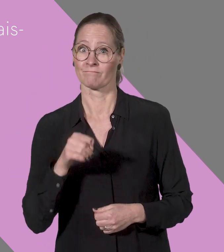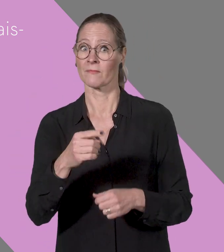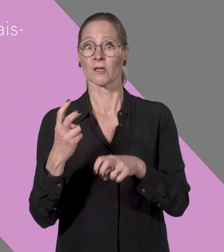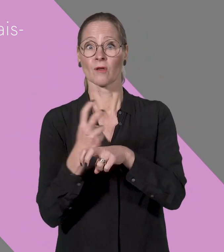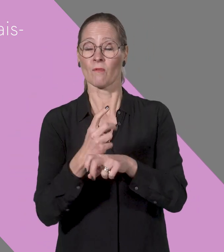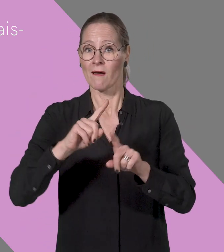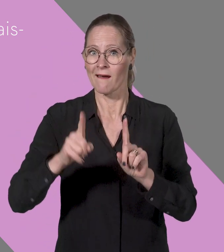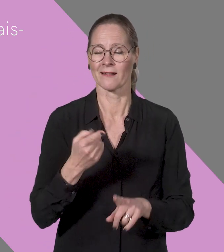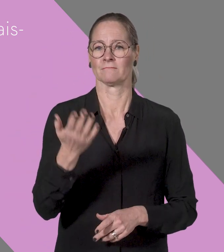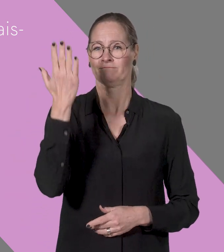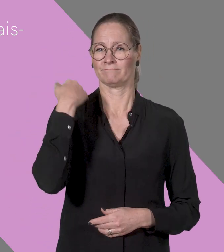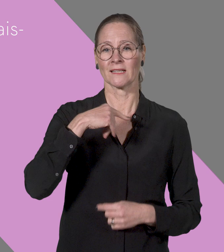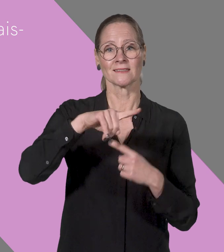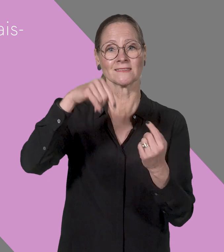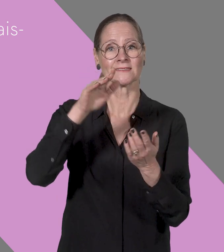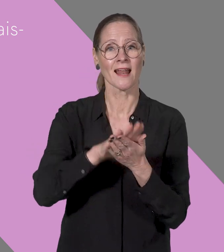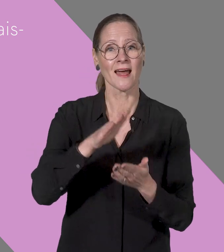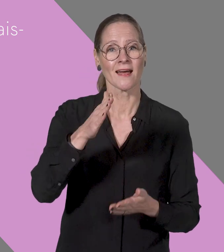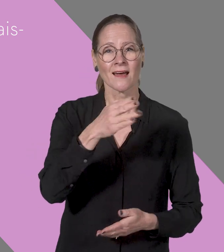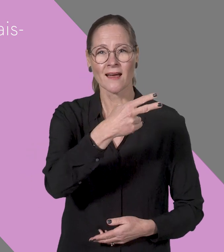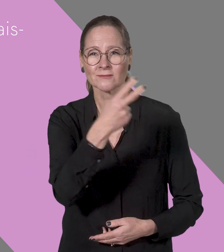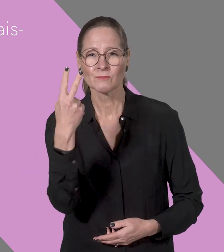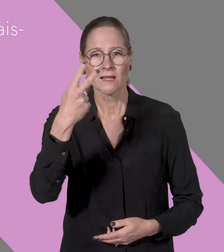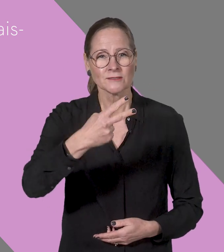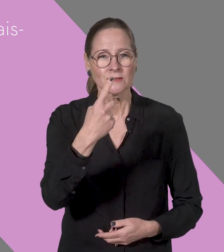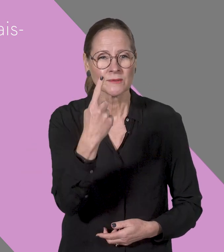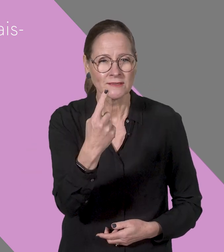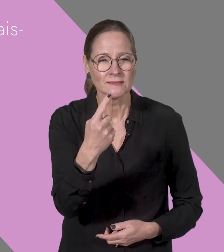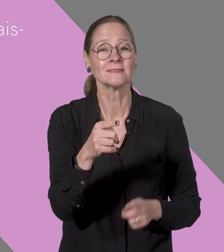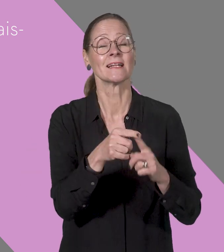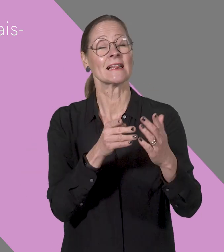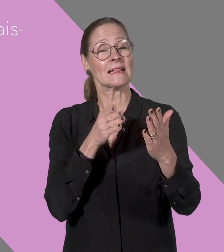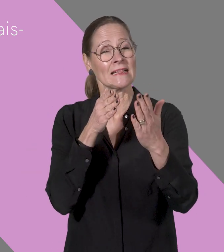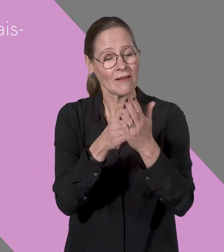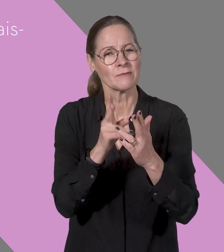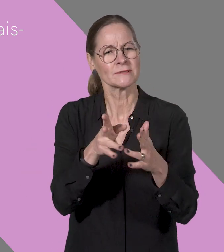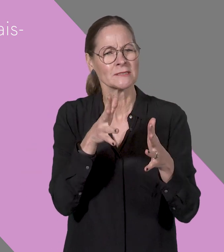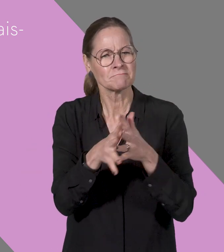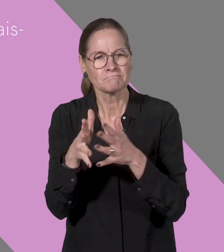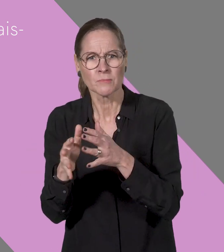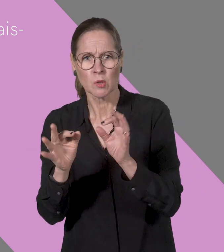Kokeilu aloitettiin kesällä 2021, ja sen tavoitteena oli selvittää, -